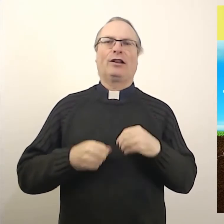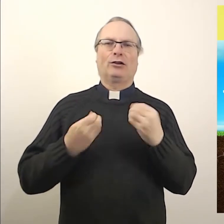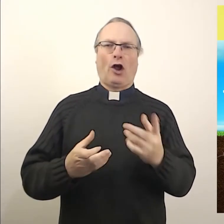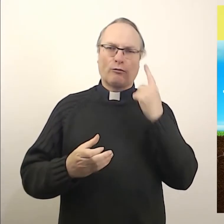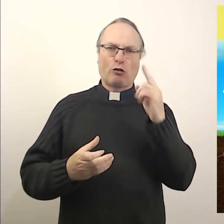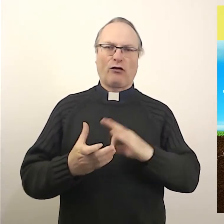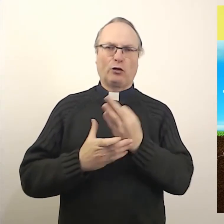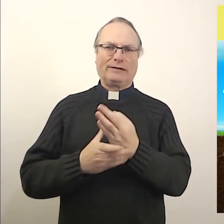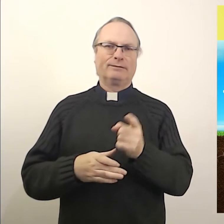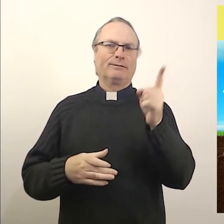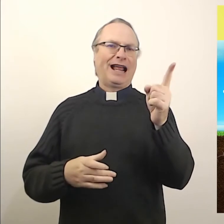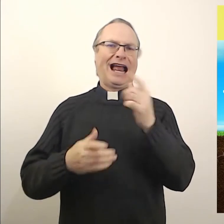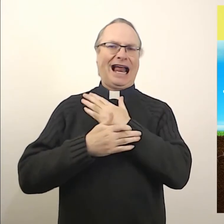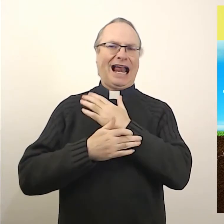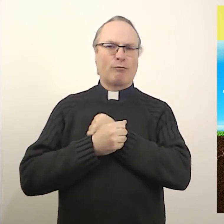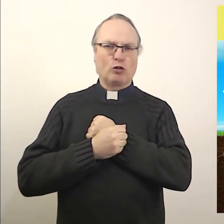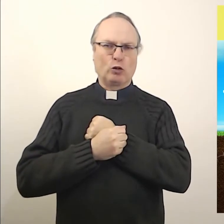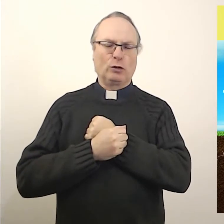qui donne pour fruit l'amour,